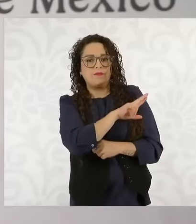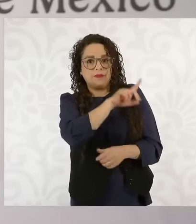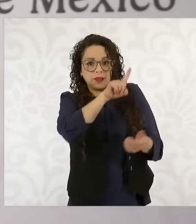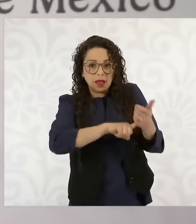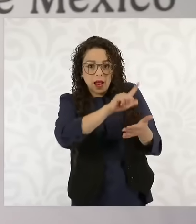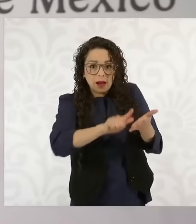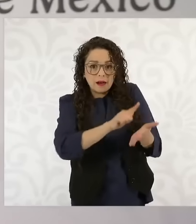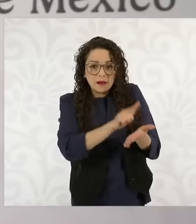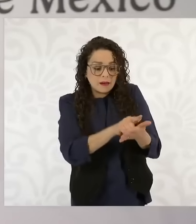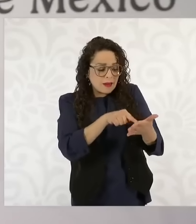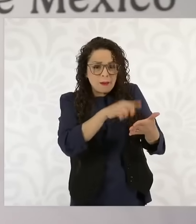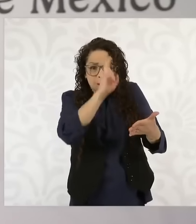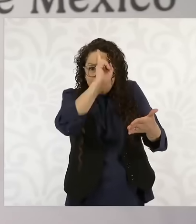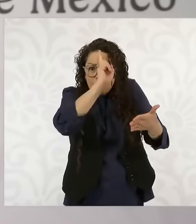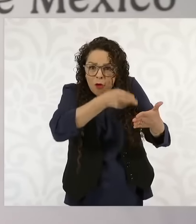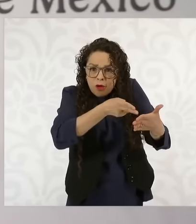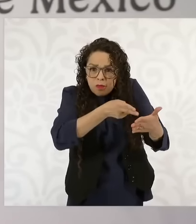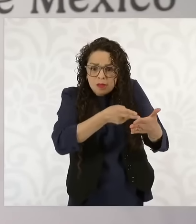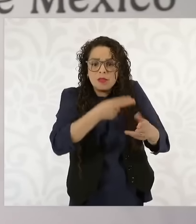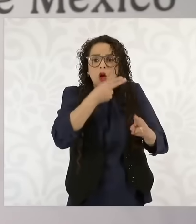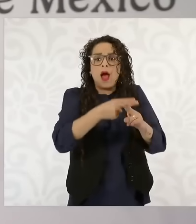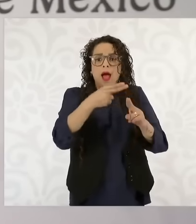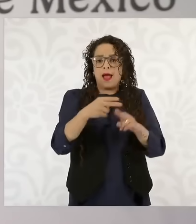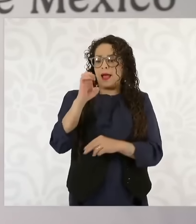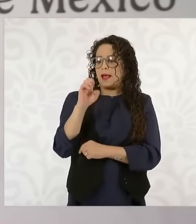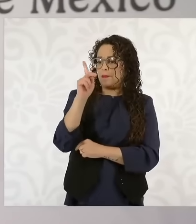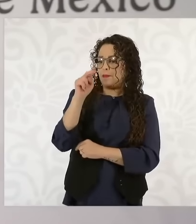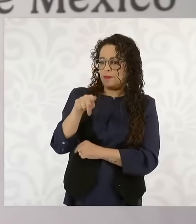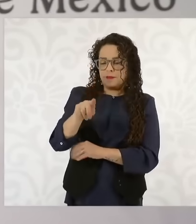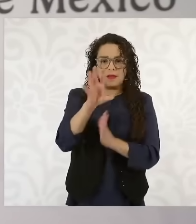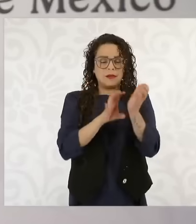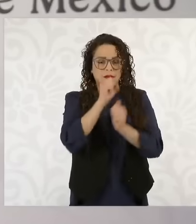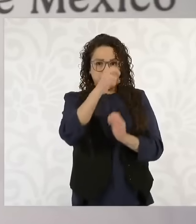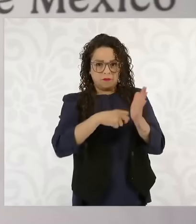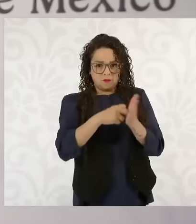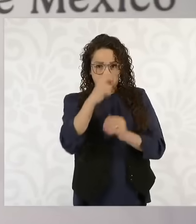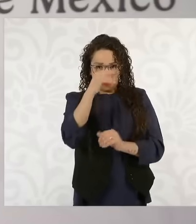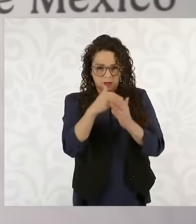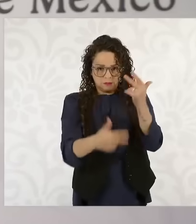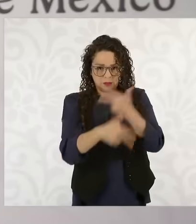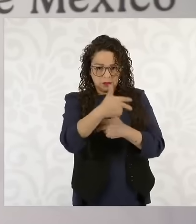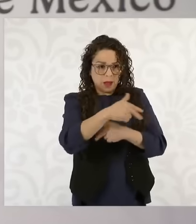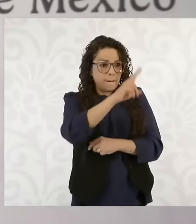en la reforma de Peña Nieto del 2013, eso estaba prohibido para el consumidor menor. Solamente